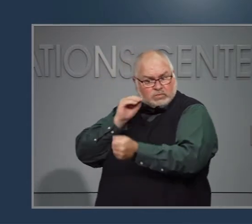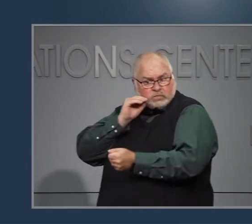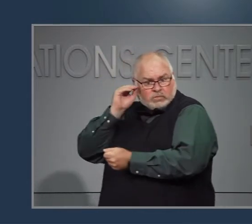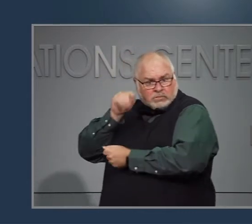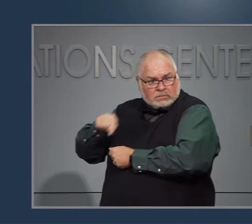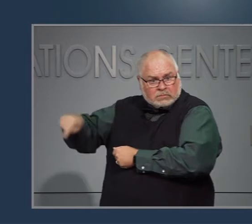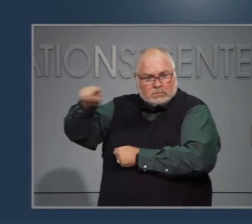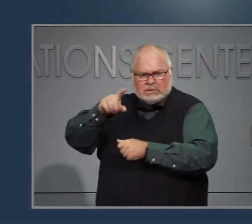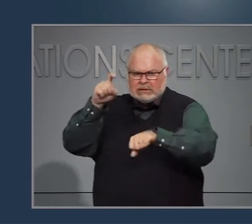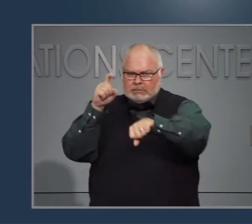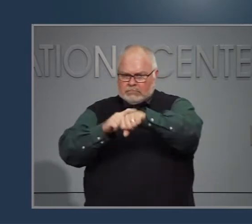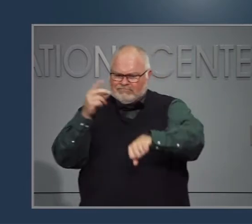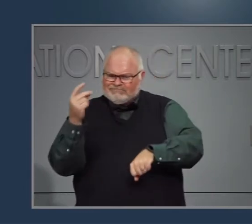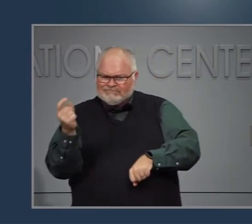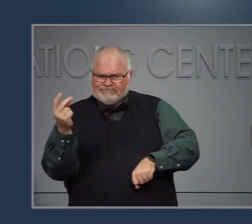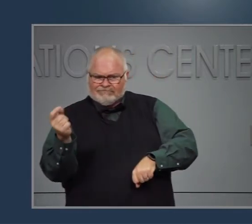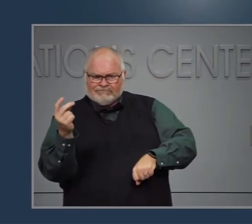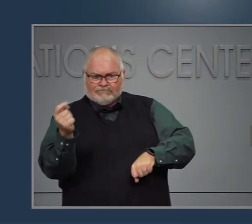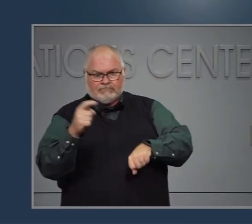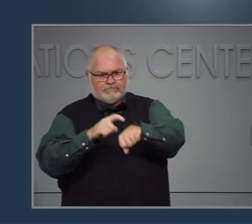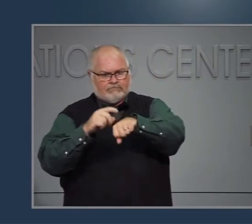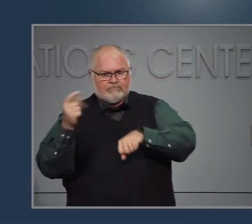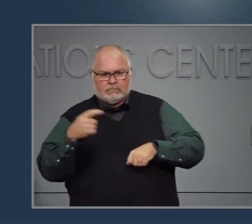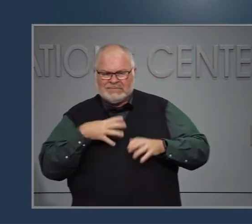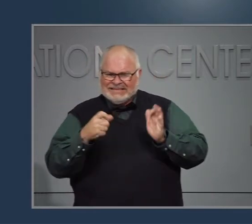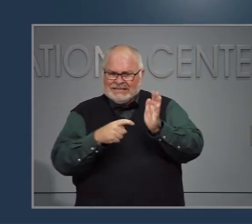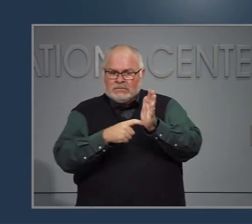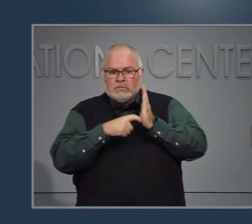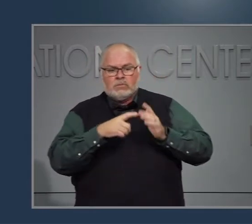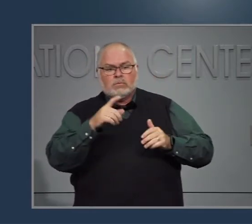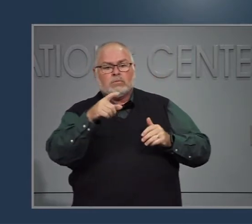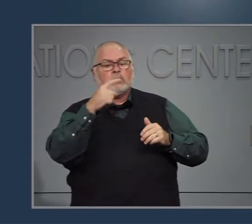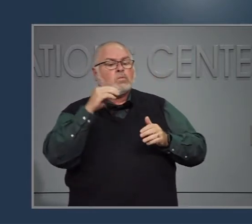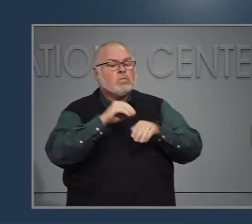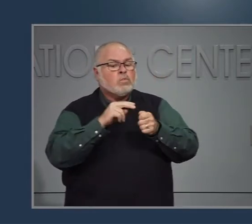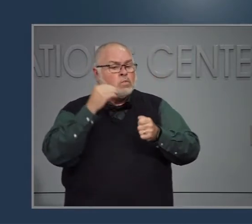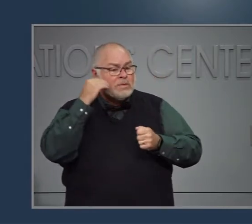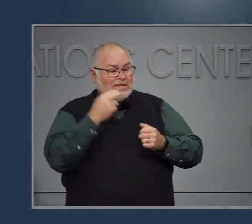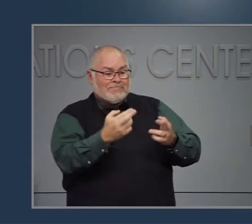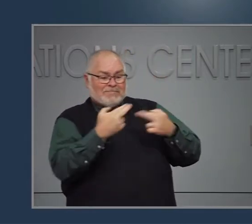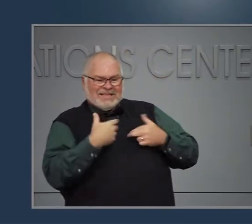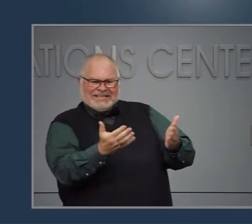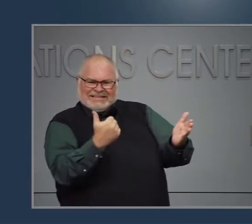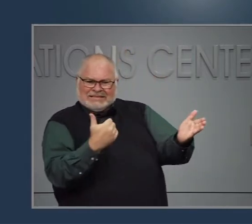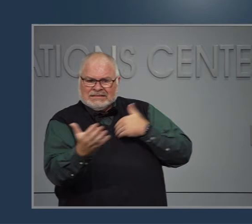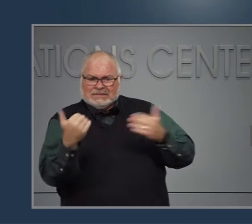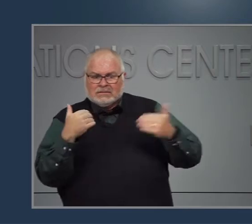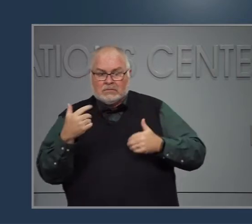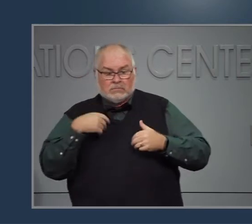importante requerimos que nos centros reporten todos los casos de pop Kabi kobby